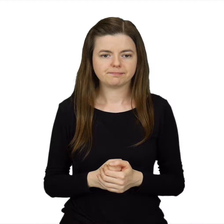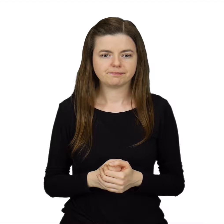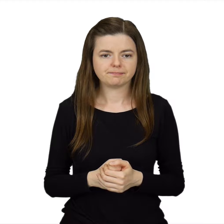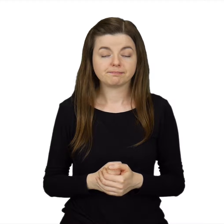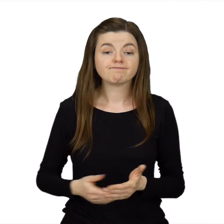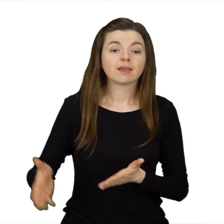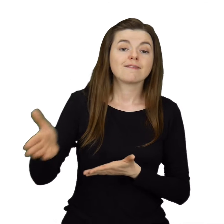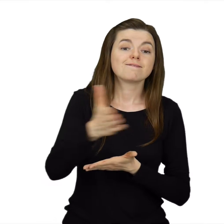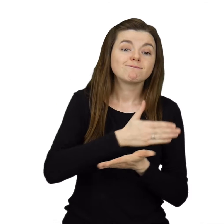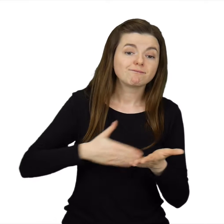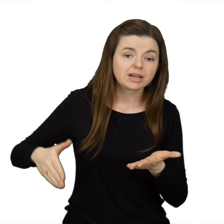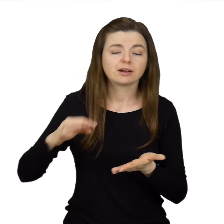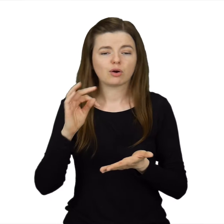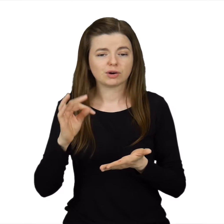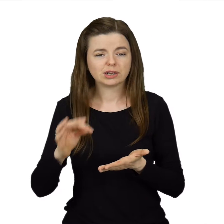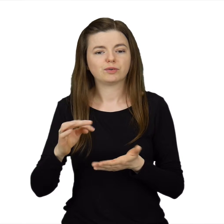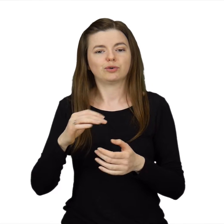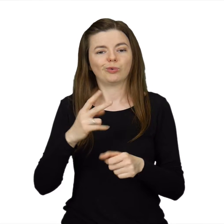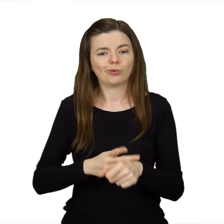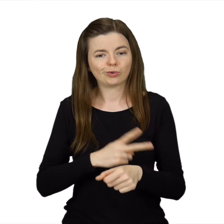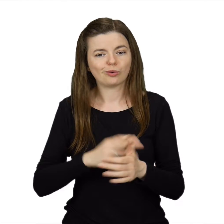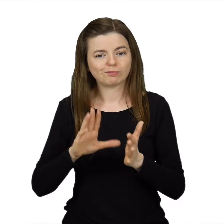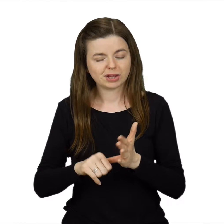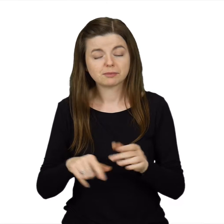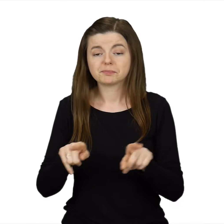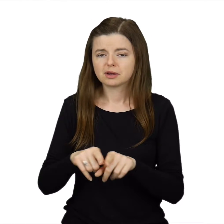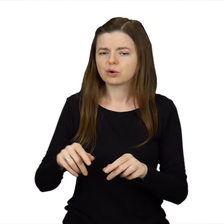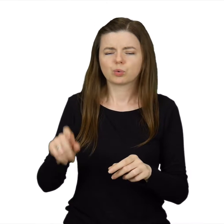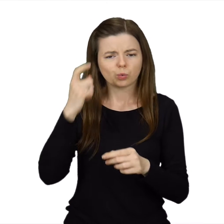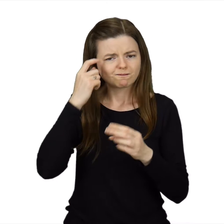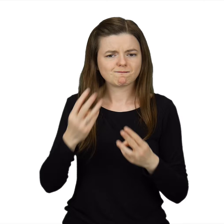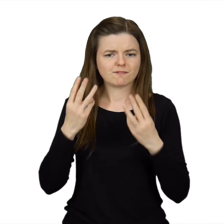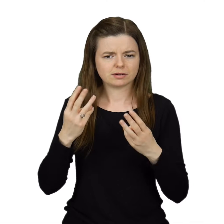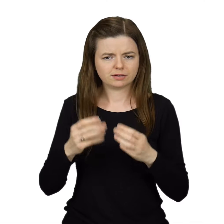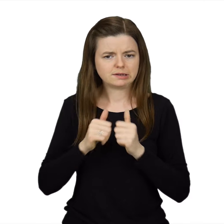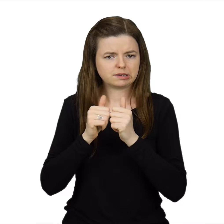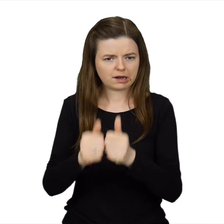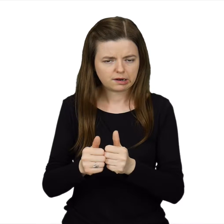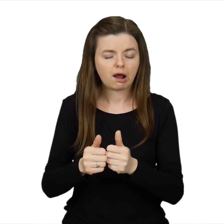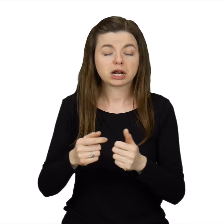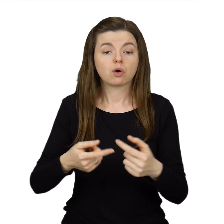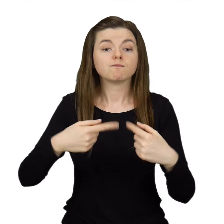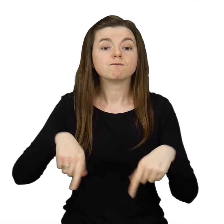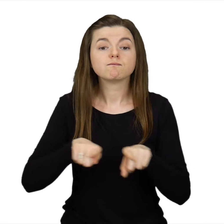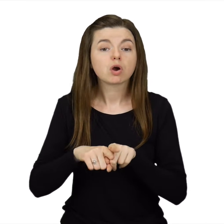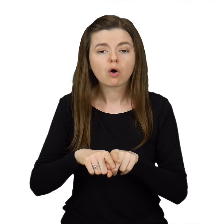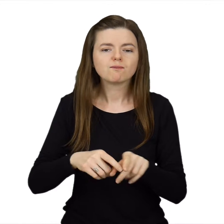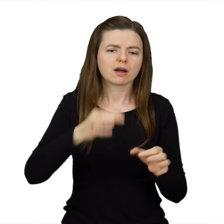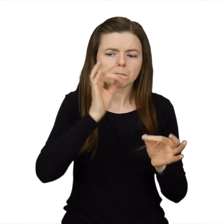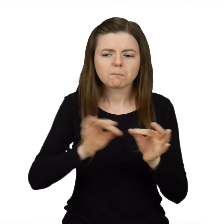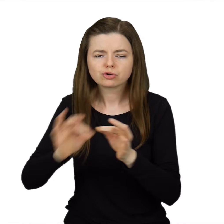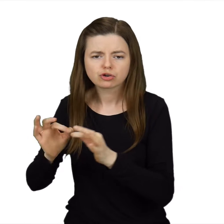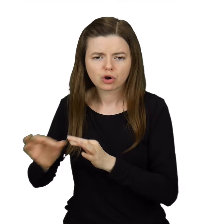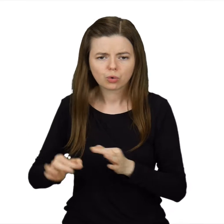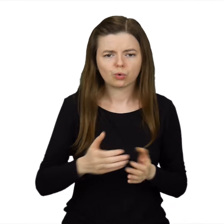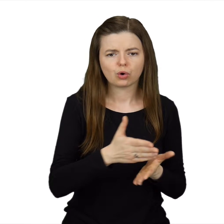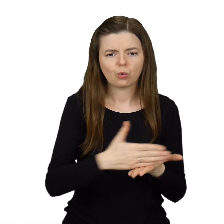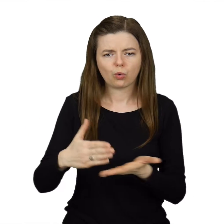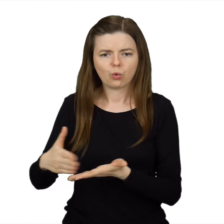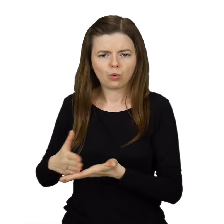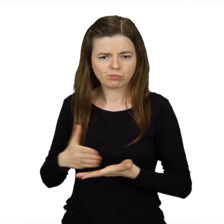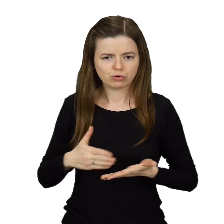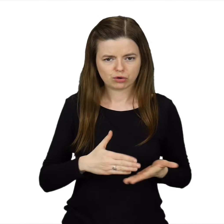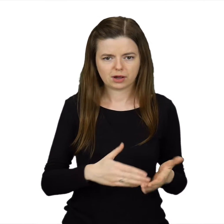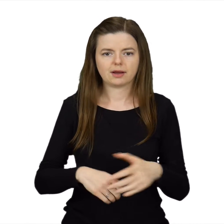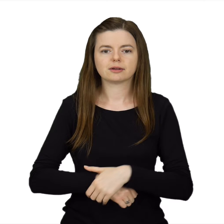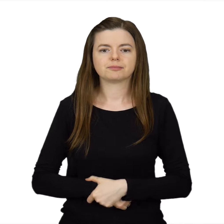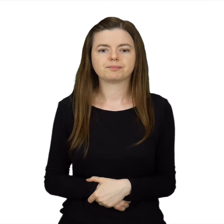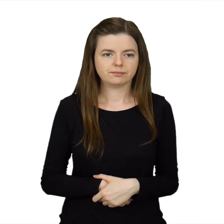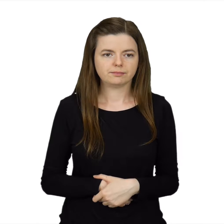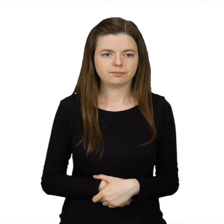Wydziały Urzędu Miejskiego i najważniejsze zadania realizowane w poszczególnych komórkach.